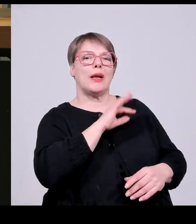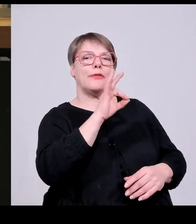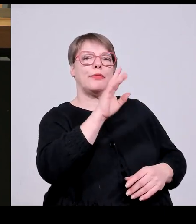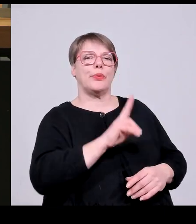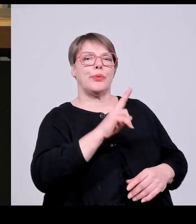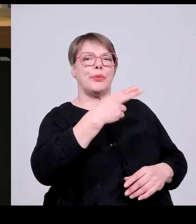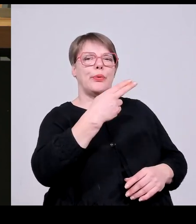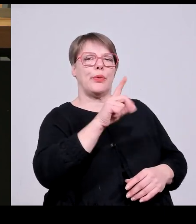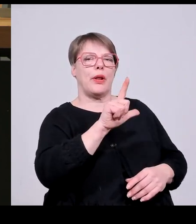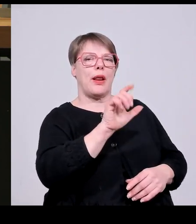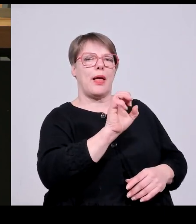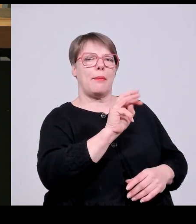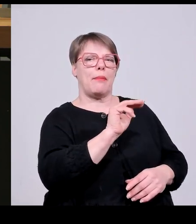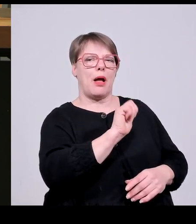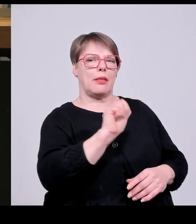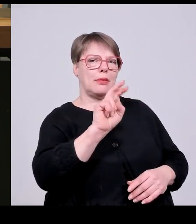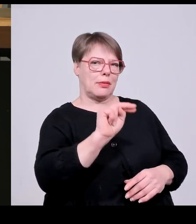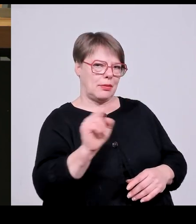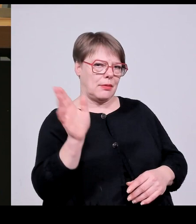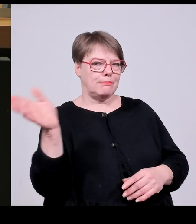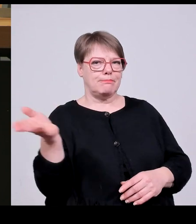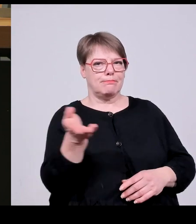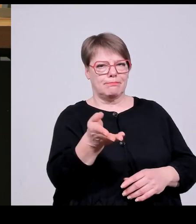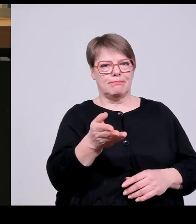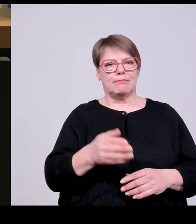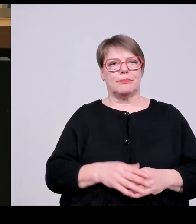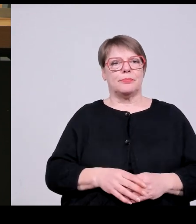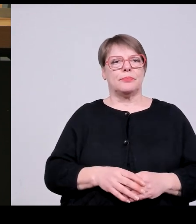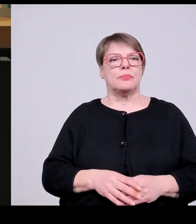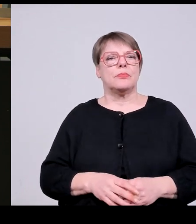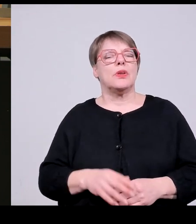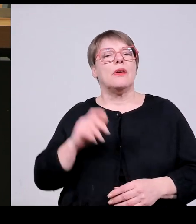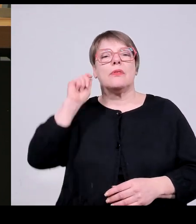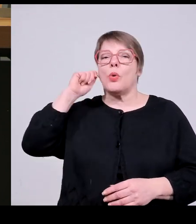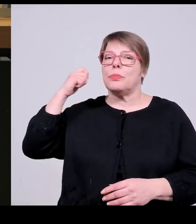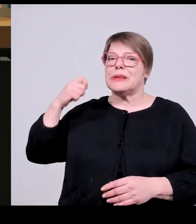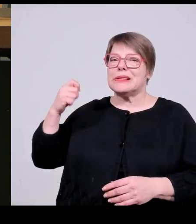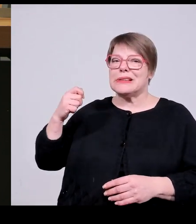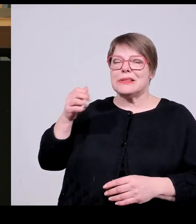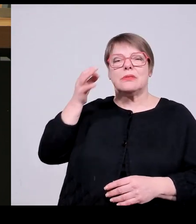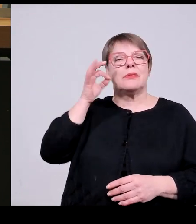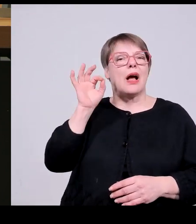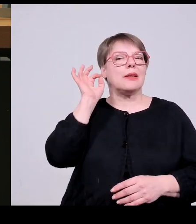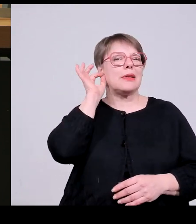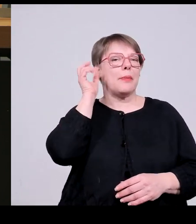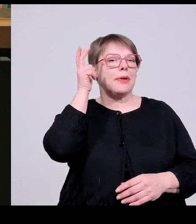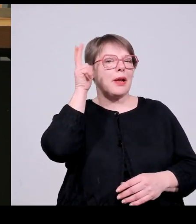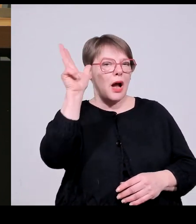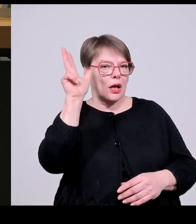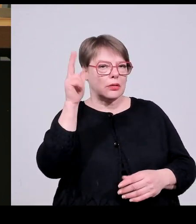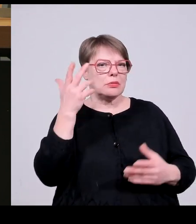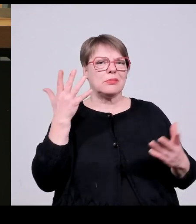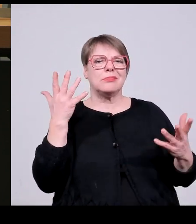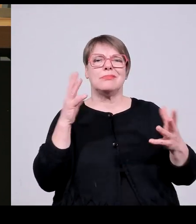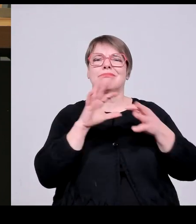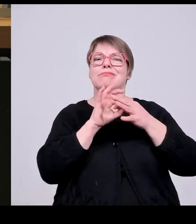Bibliotheks-Gesetz für Berlin it so ein dickes Brett. Sehen Sie es mir nach, ich muss ganz kurz persönlich w.